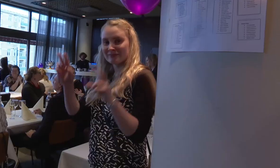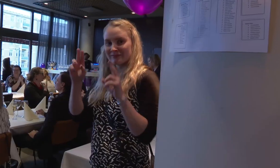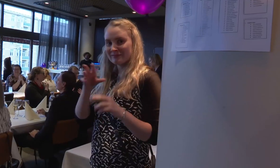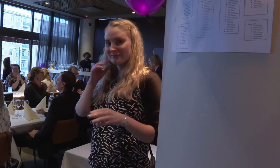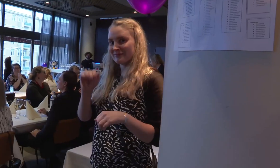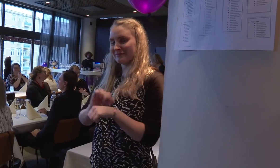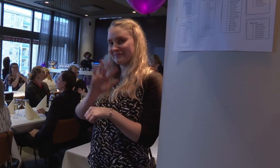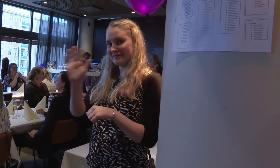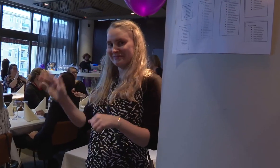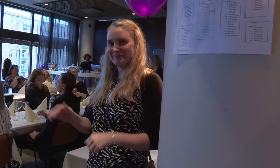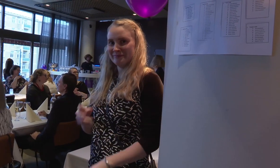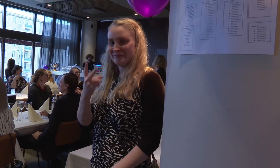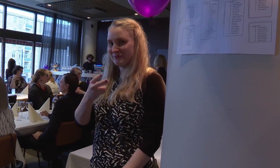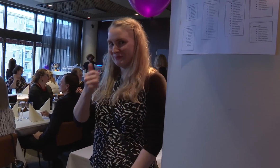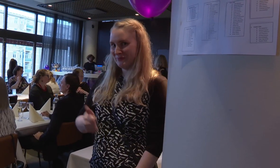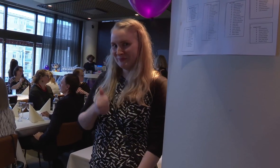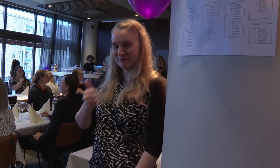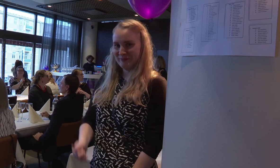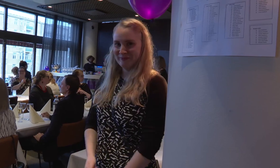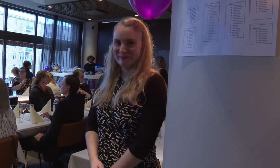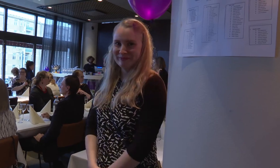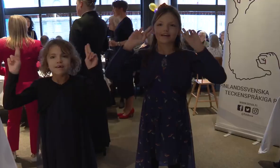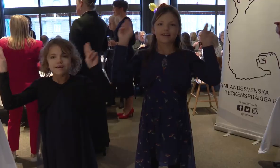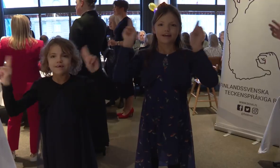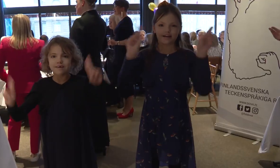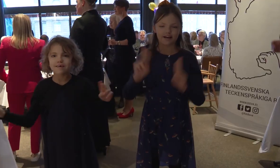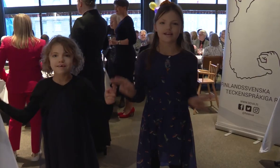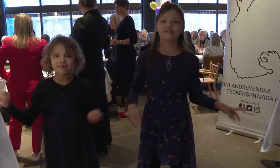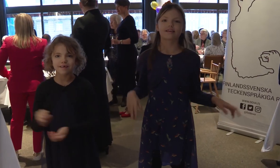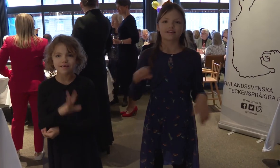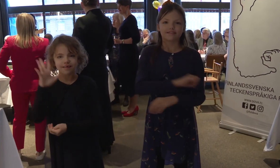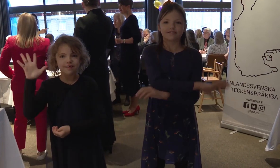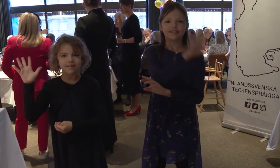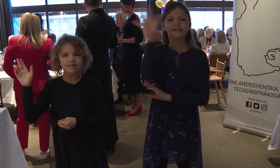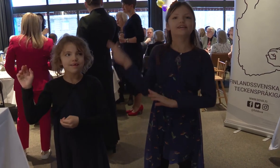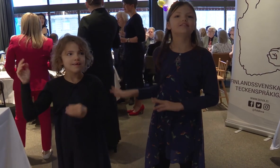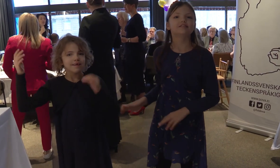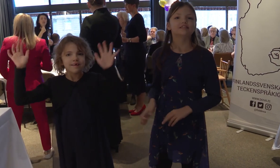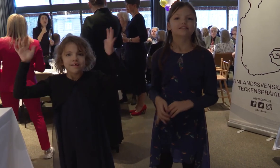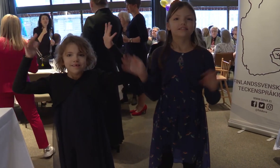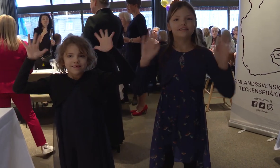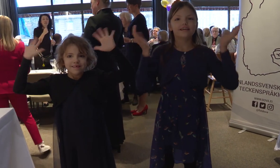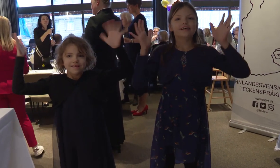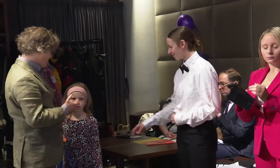Onnea 20-vuotiaalle FST:lle! Onnea FST!